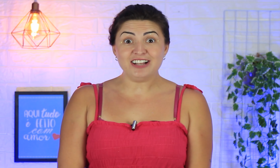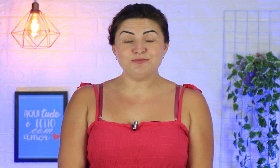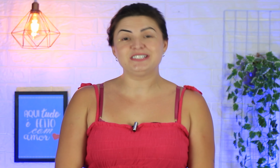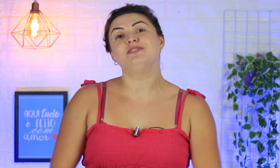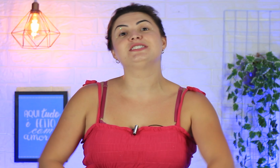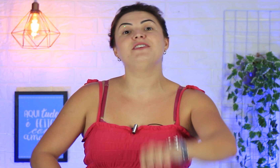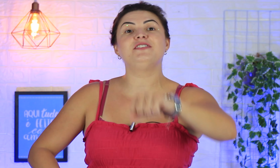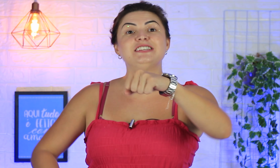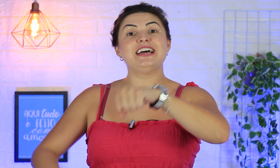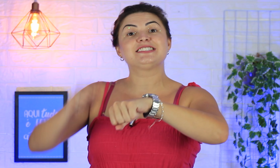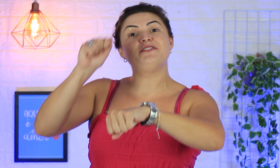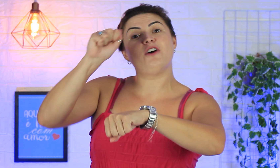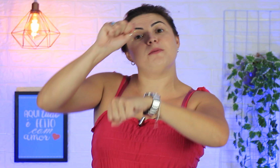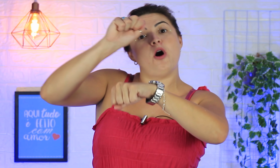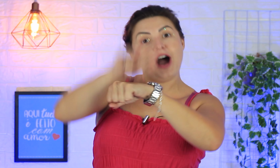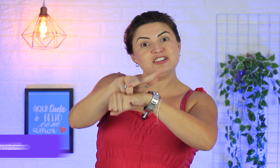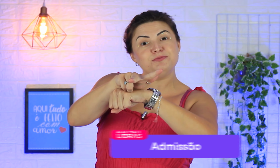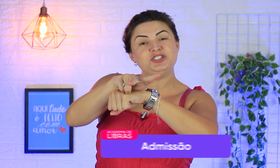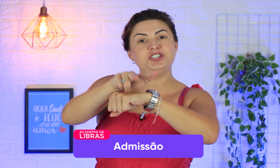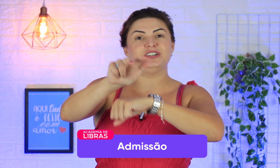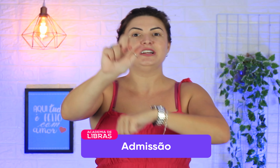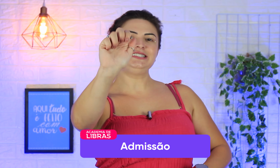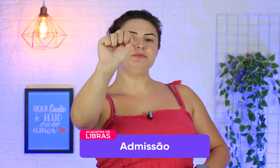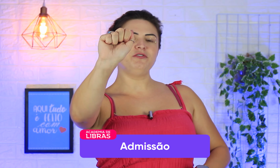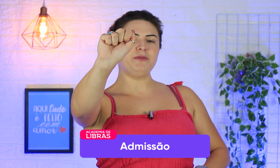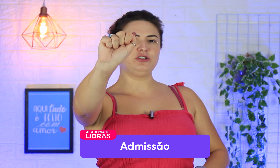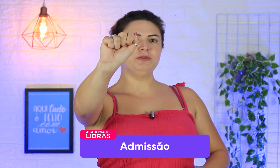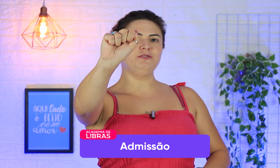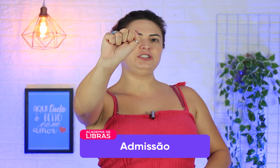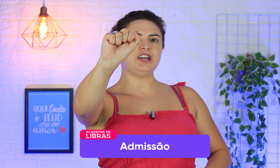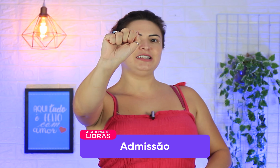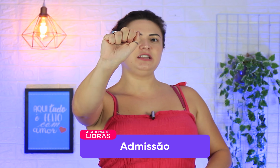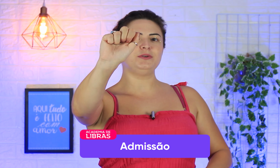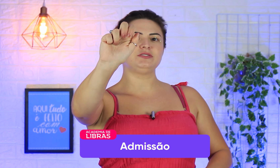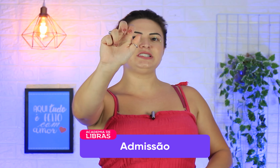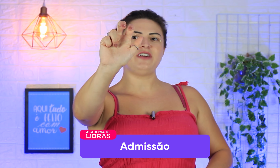admissão você vai fazer dessa forma ó admitir esse movimento mão fechada e depois você vai